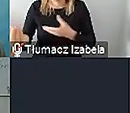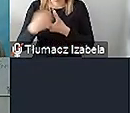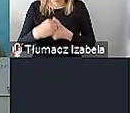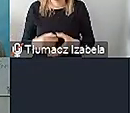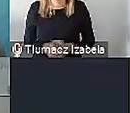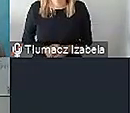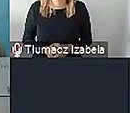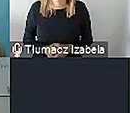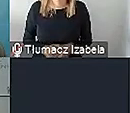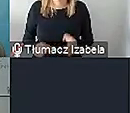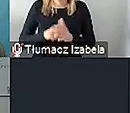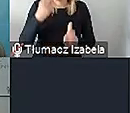No i do zobaczenia.